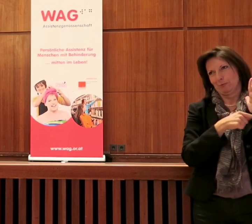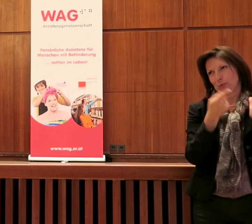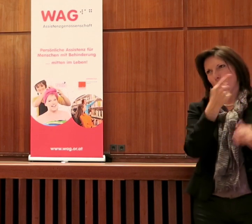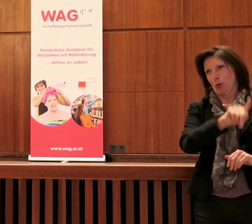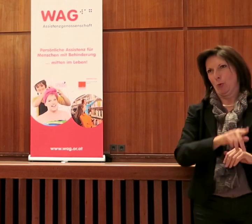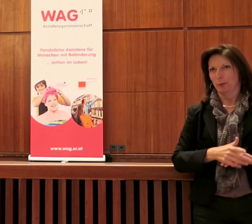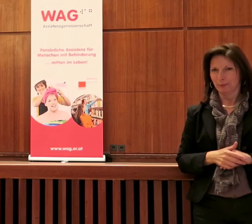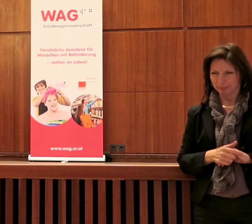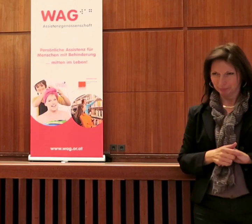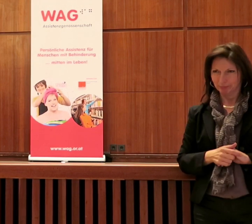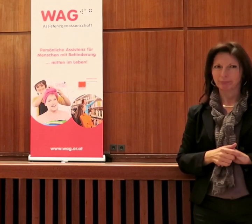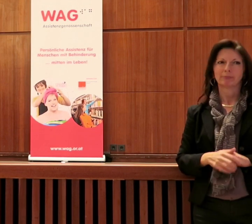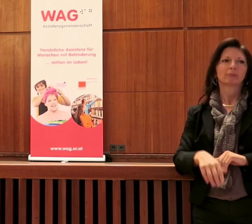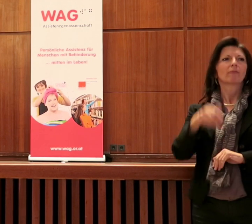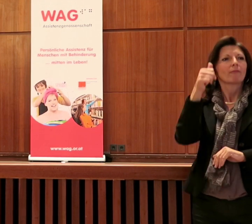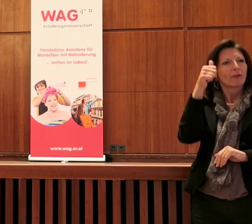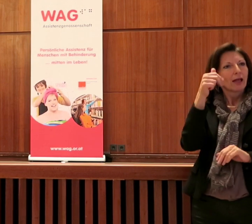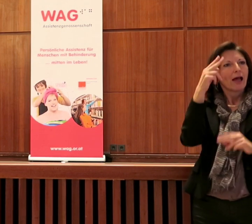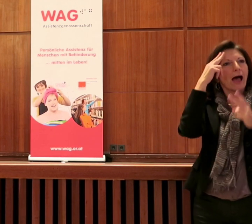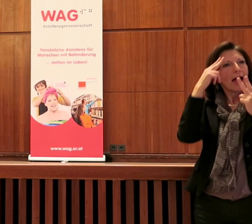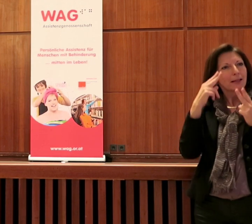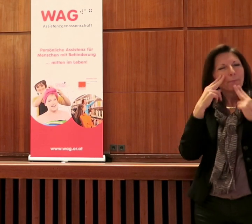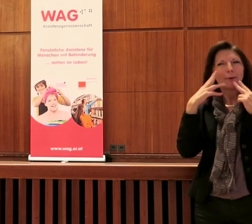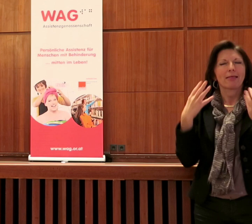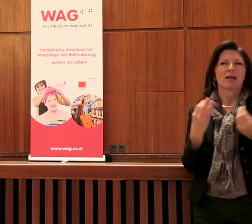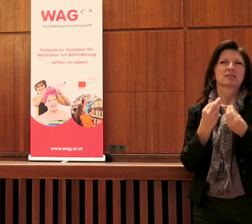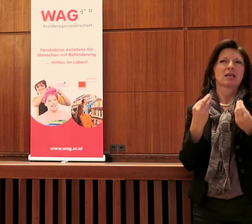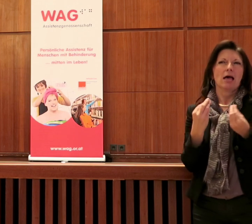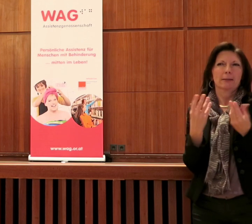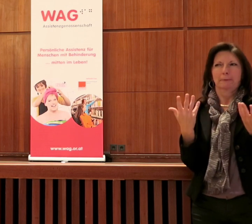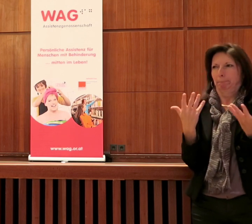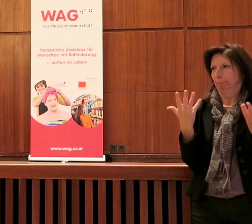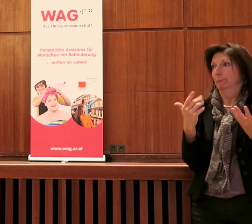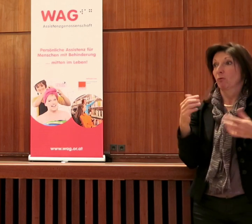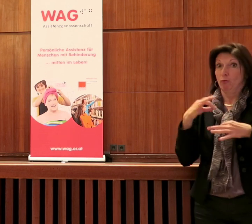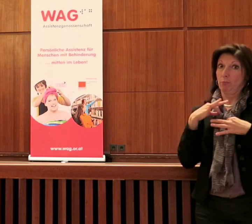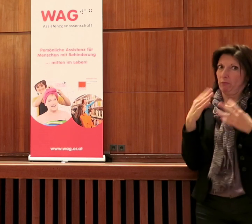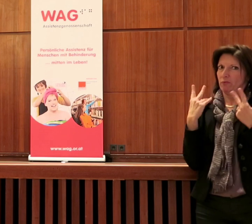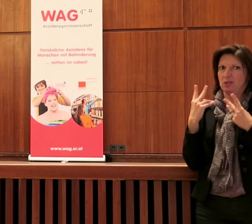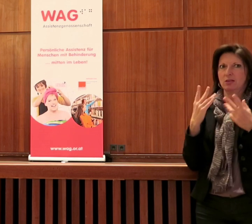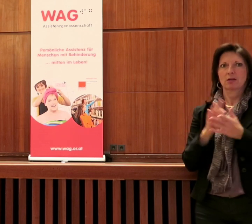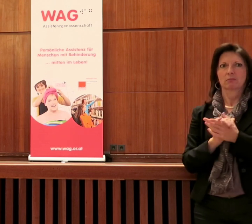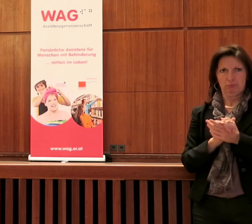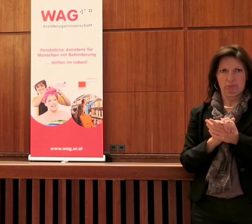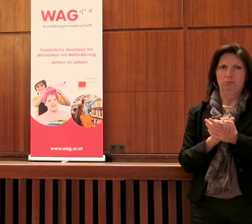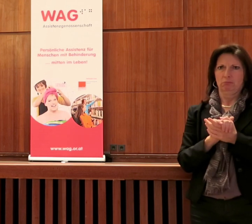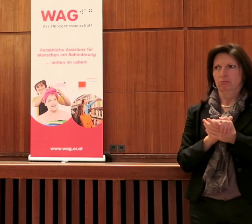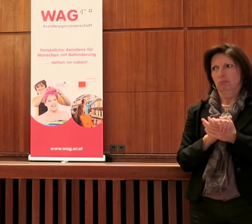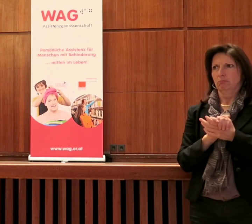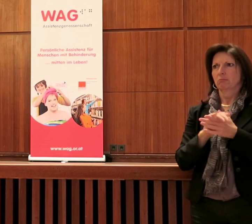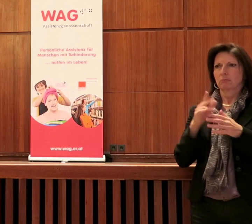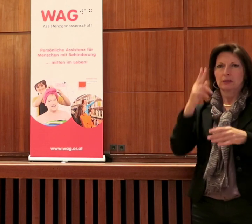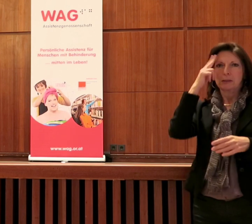Ja, jetzt hat man ein Blinden-Accessoire natürlich, auf das ich sehr viel Wert lege. Es ist natürlich hier auch da: Mein Blindenstock.